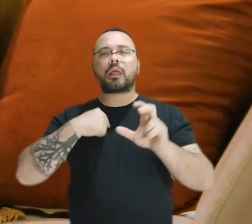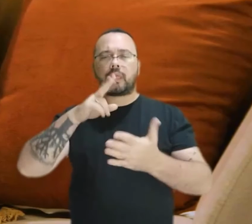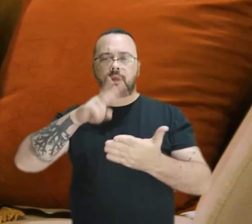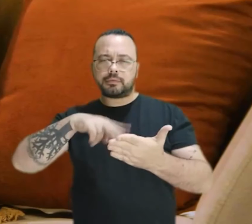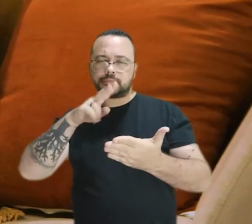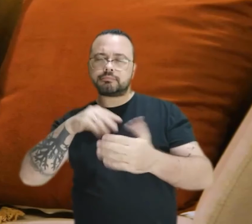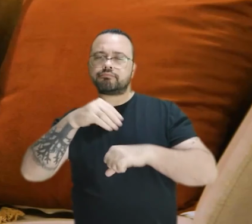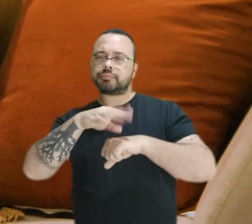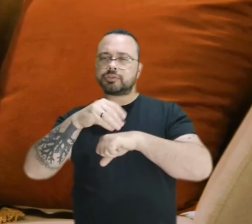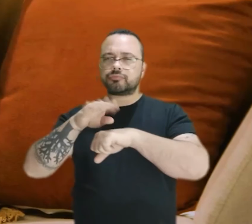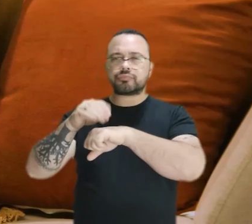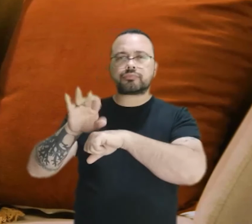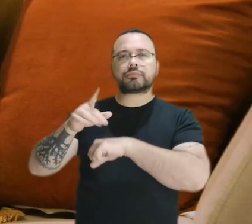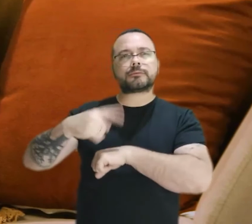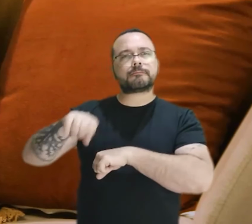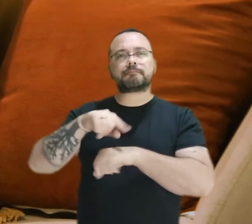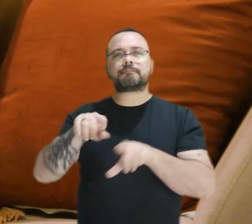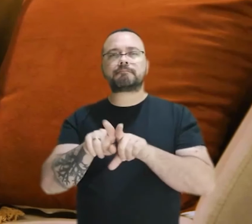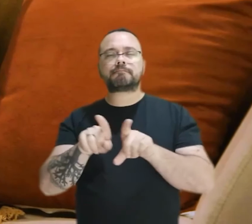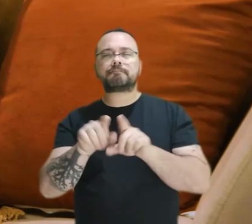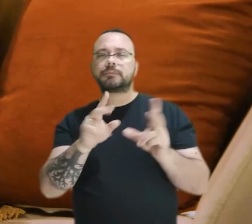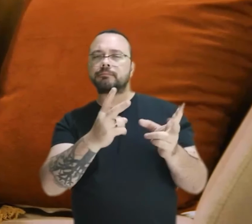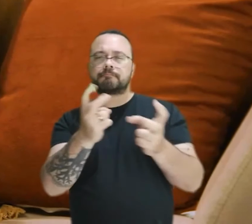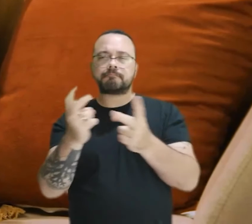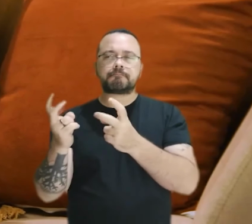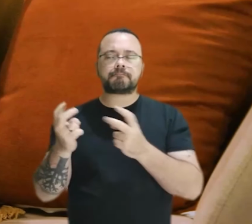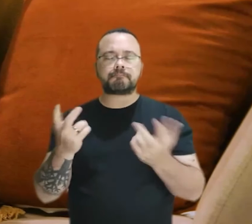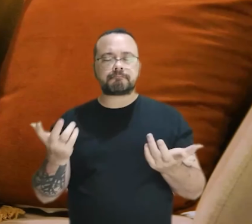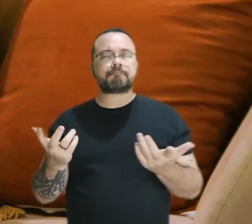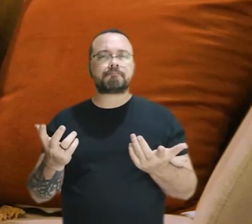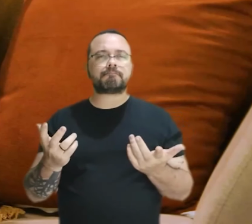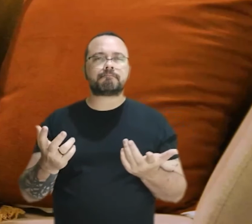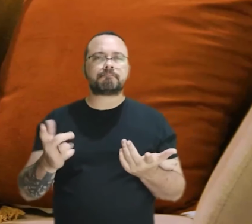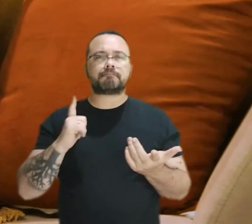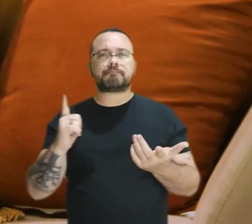o que que eu tô observando, e tal, então tem uma certa...